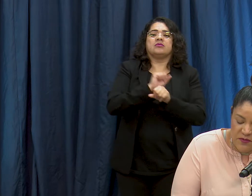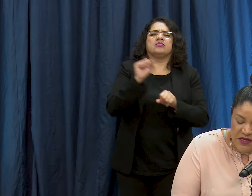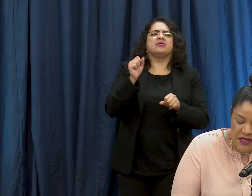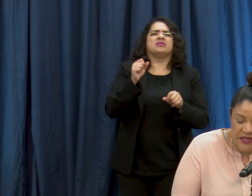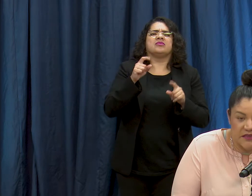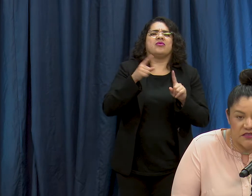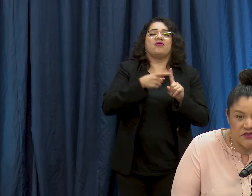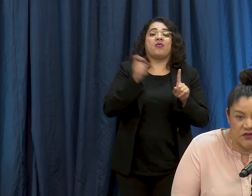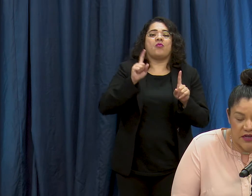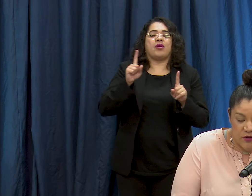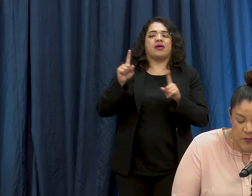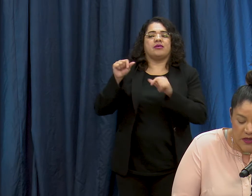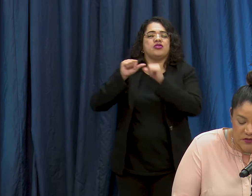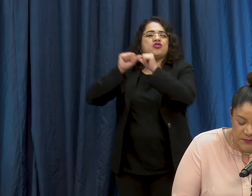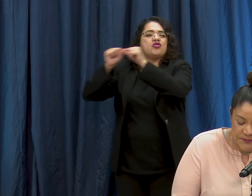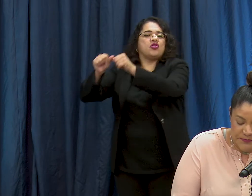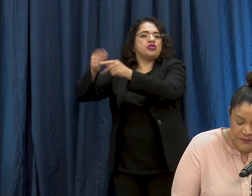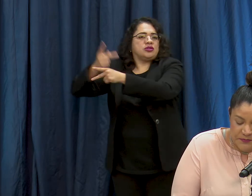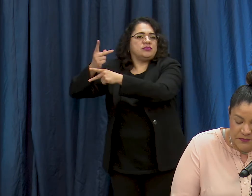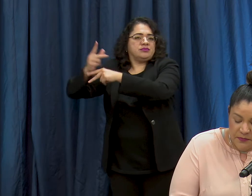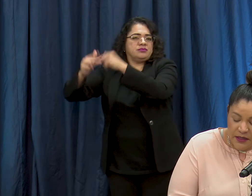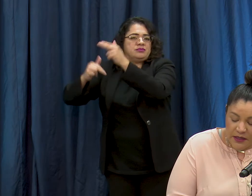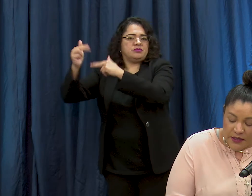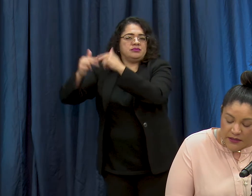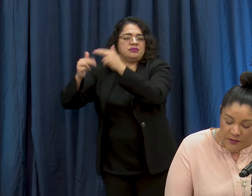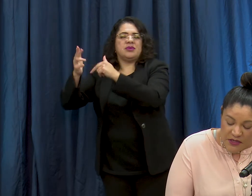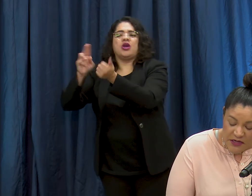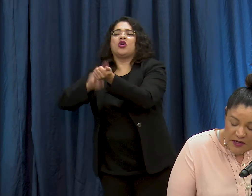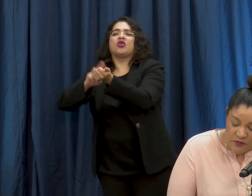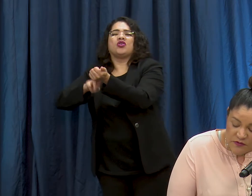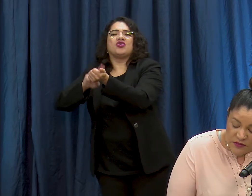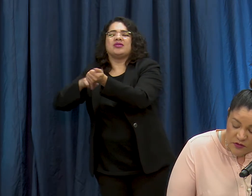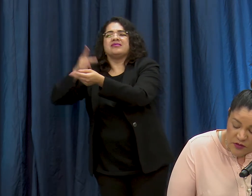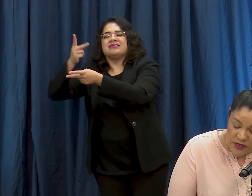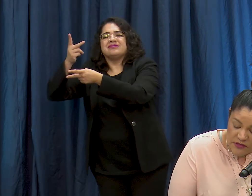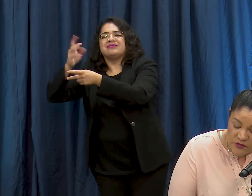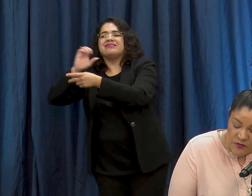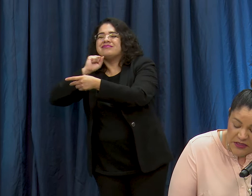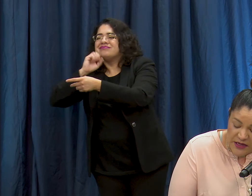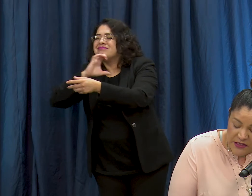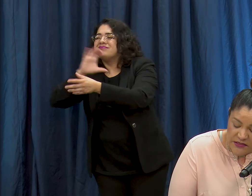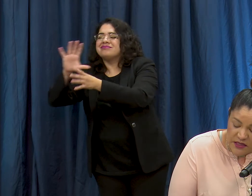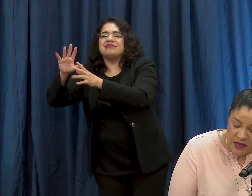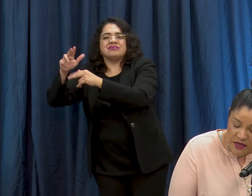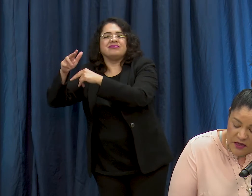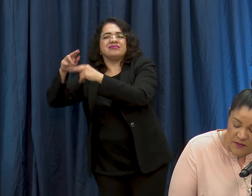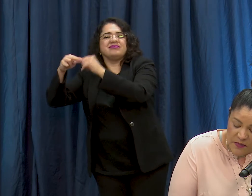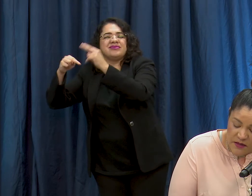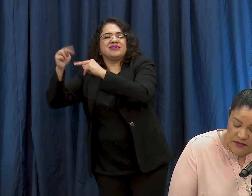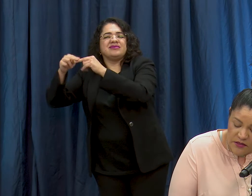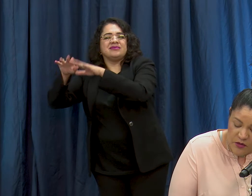media attention a largo plazo tambien hemos visto en las hospitals oz DOA